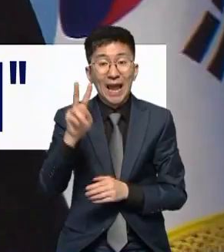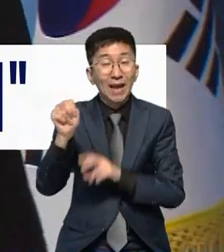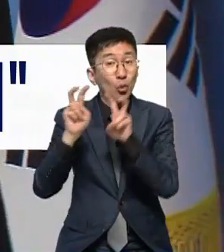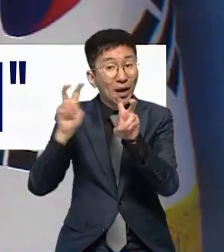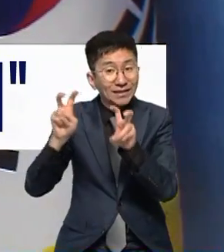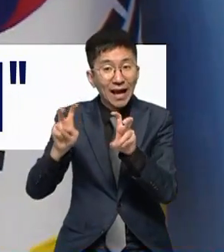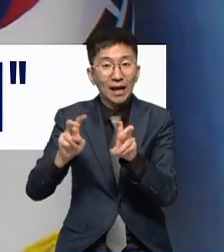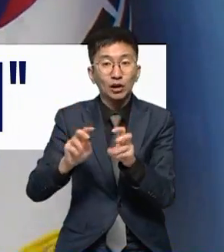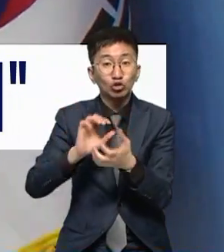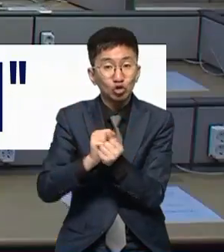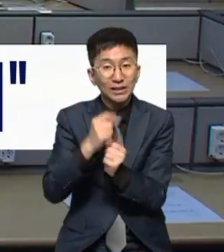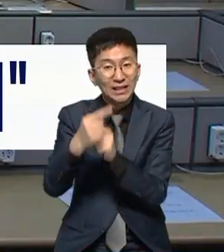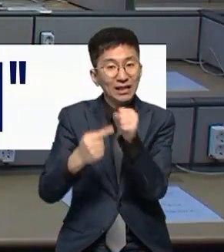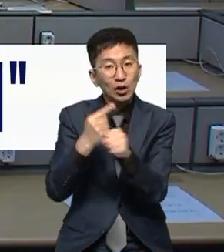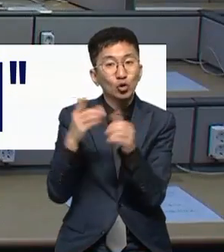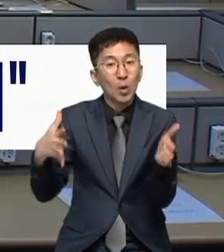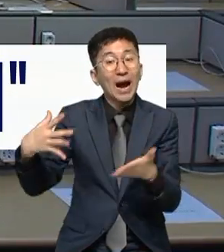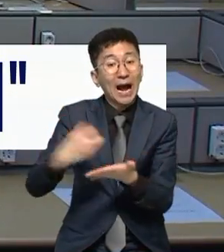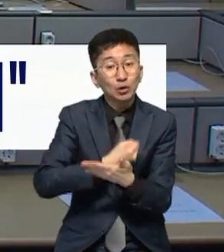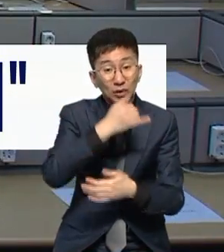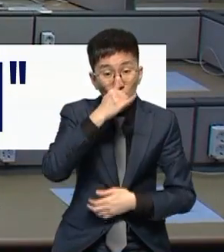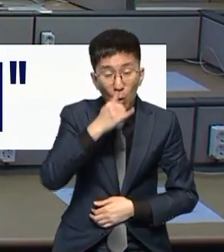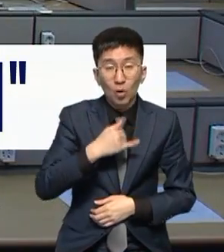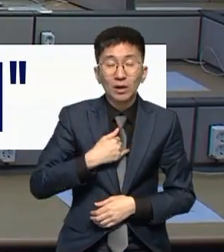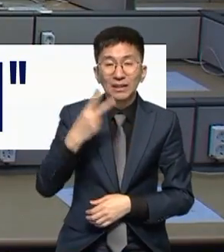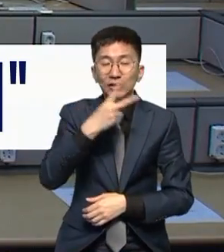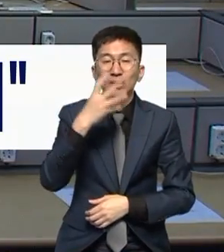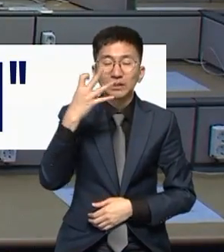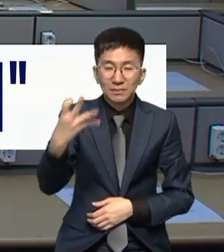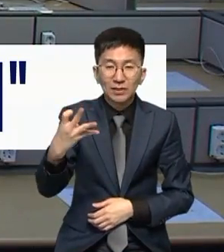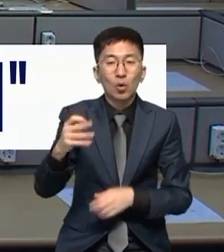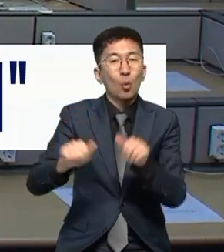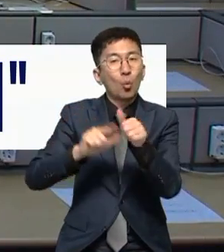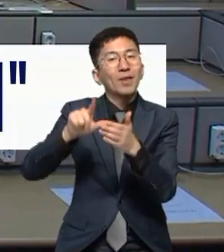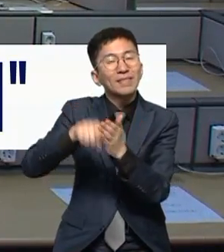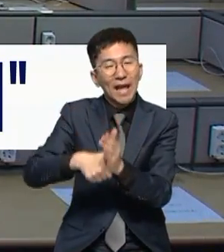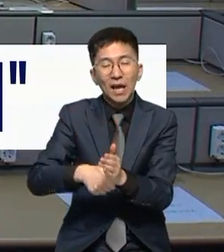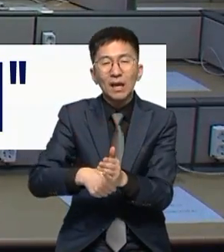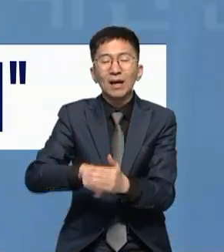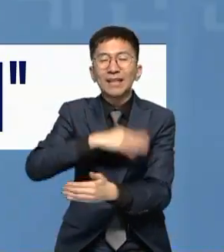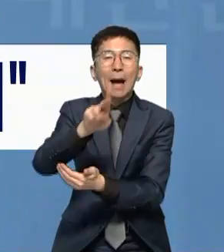보유하고 2017년 6월 전량을 손해 보고